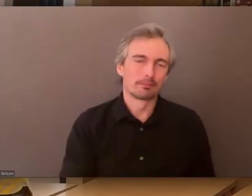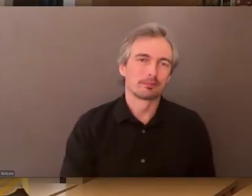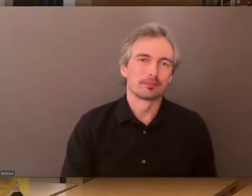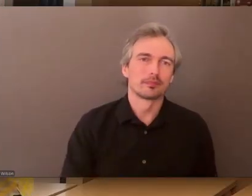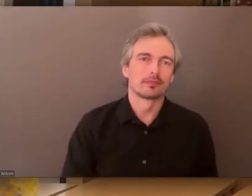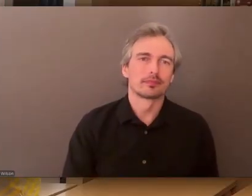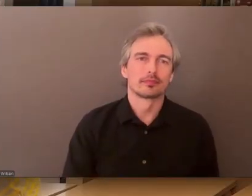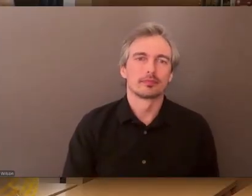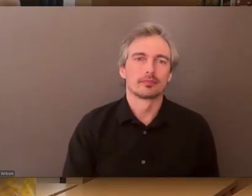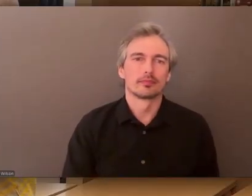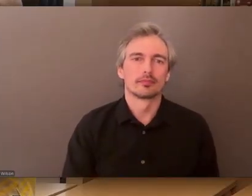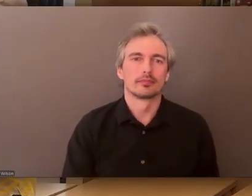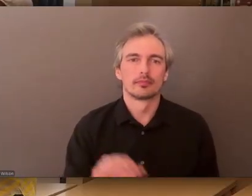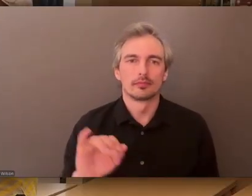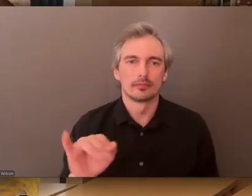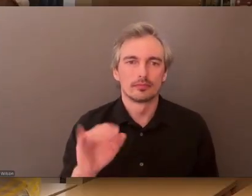あなたに渡します。 どうぞ。 ここですか？はい。